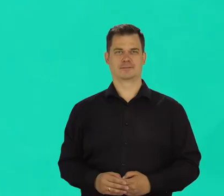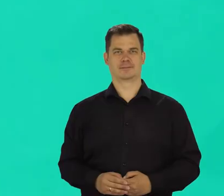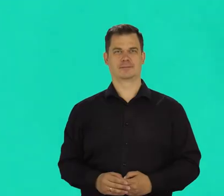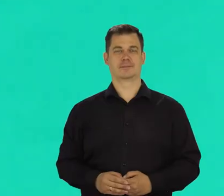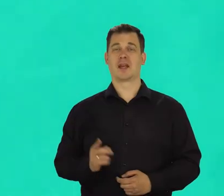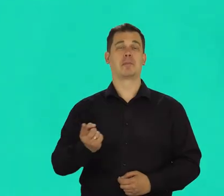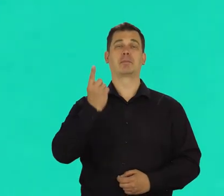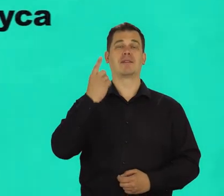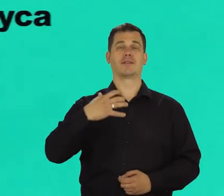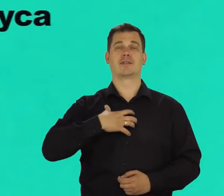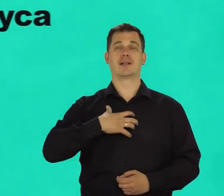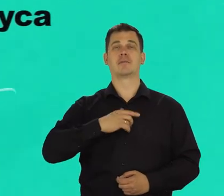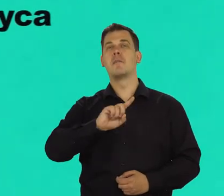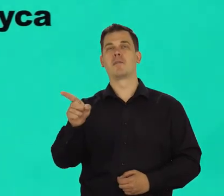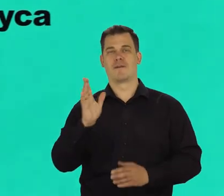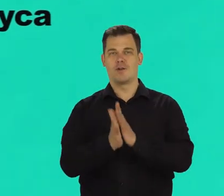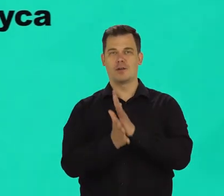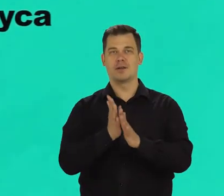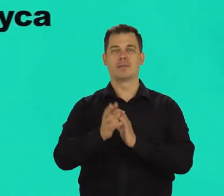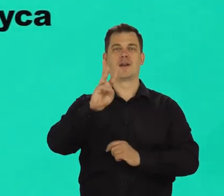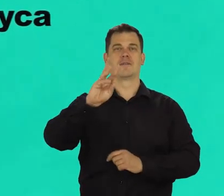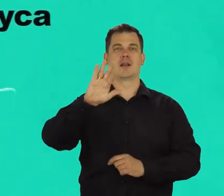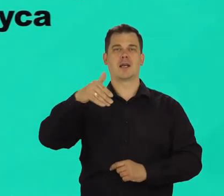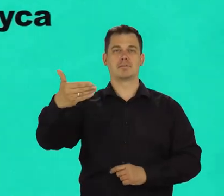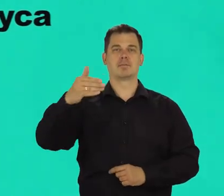Pierwszym dyrektorem po wojnie został Wilam Horzyca.